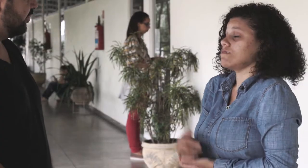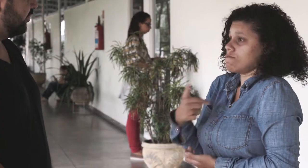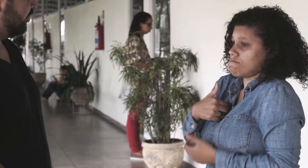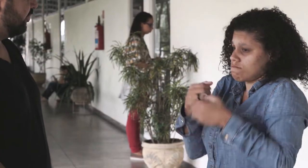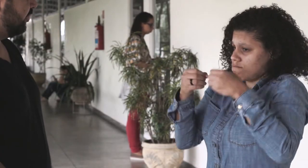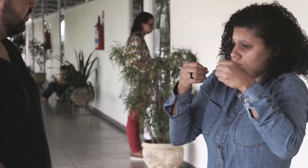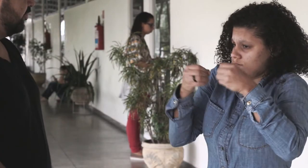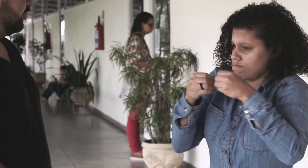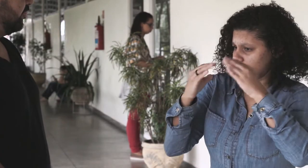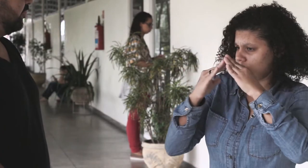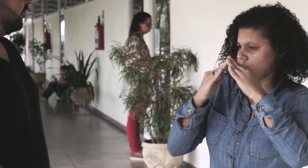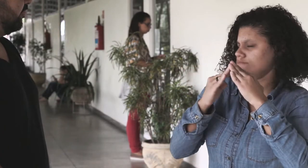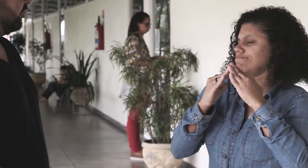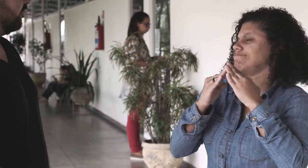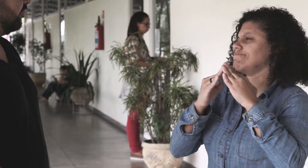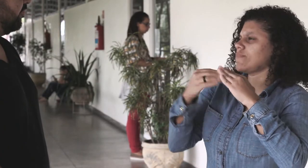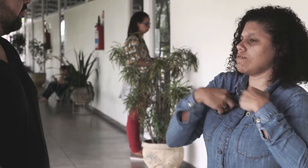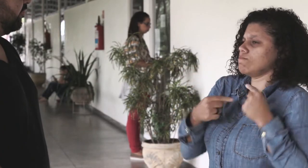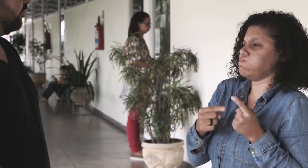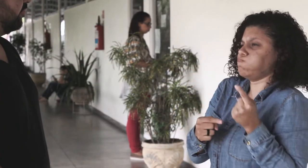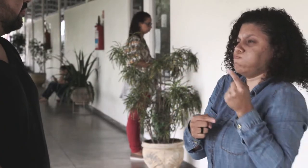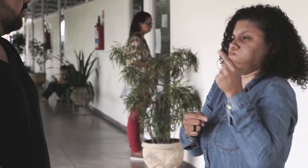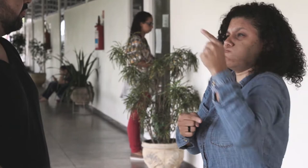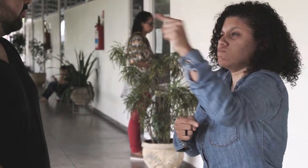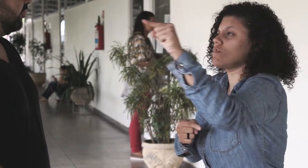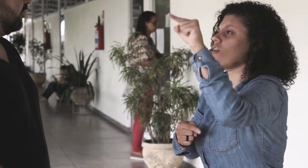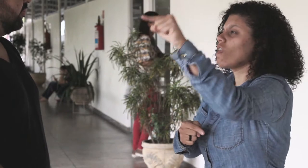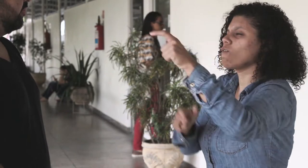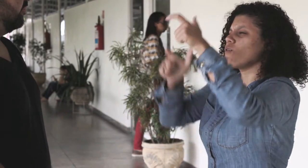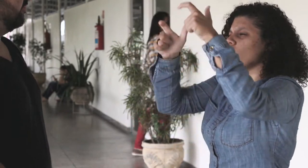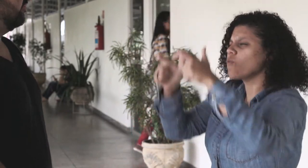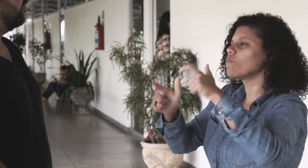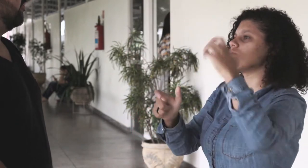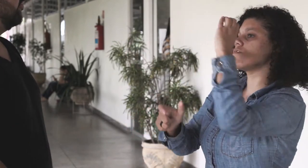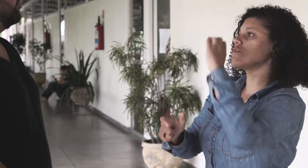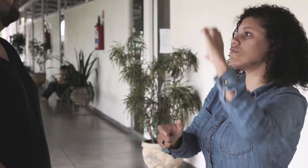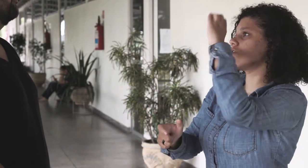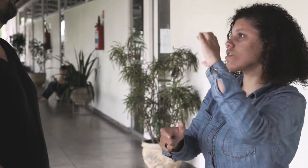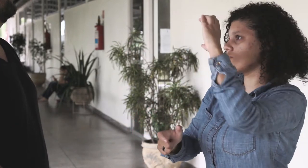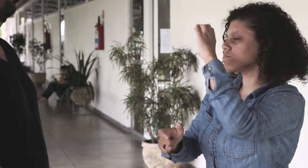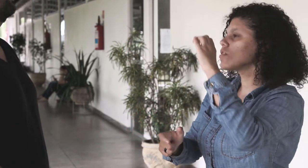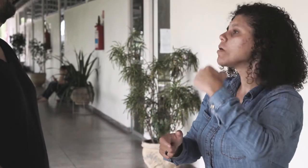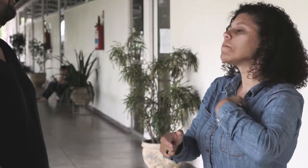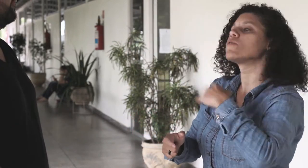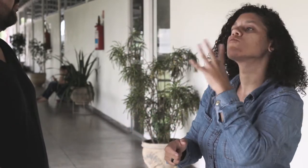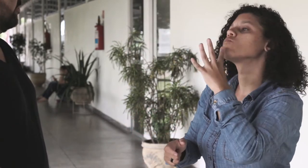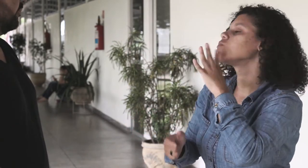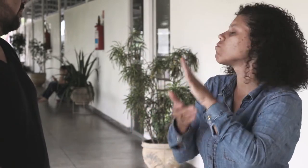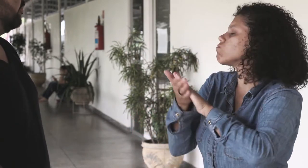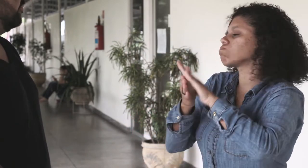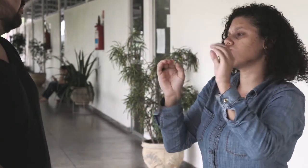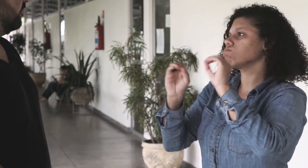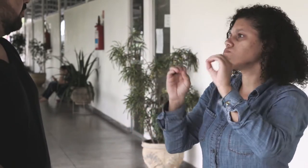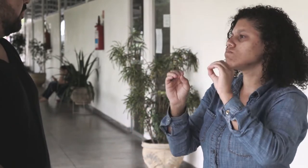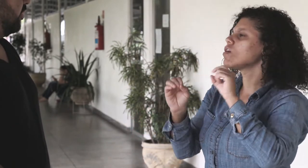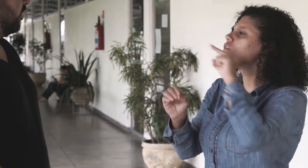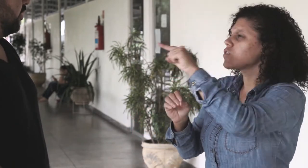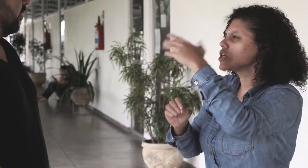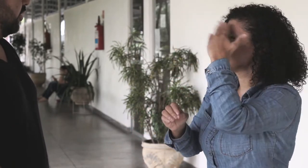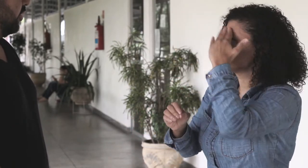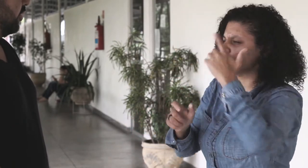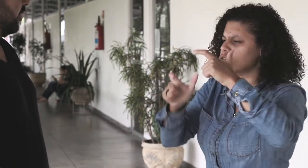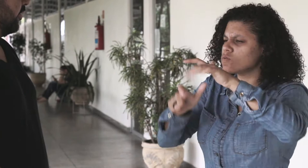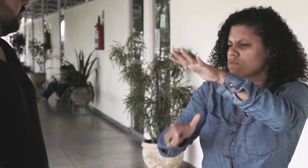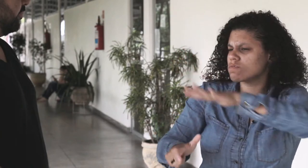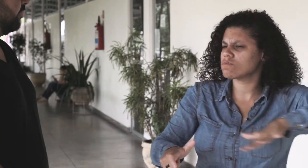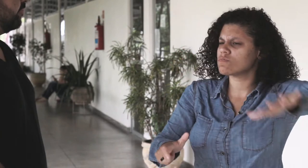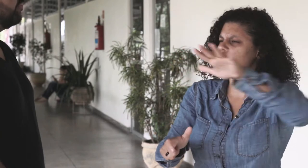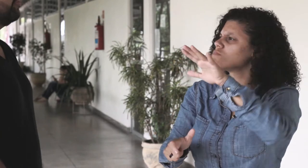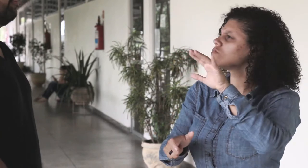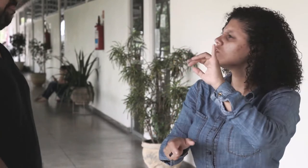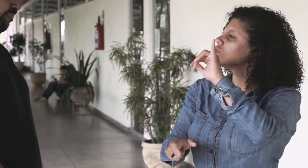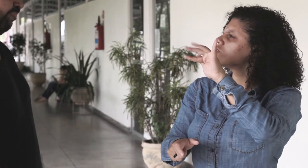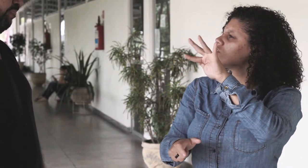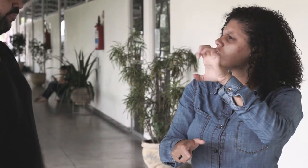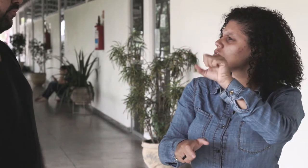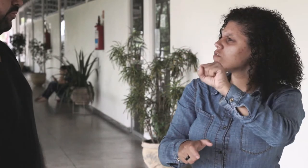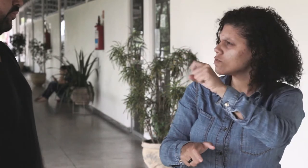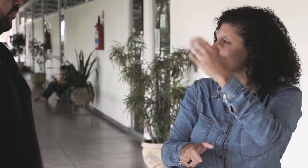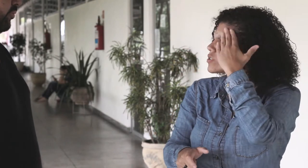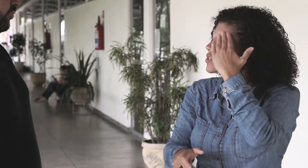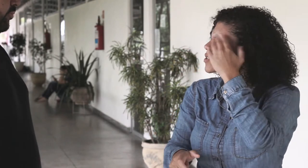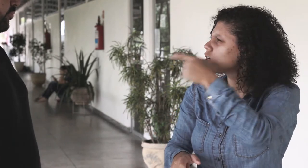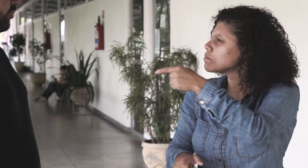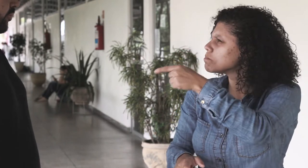Não, eu moro em Cariacica. É longe. Não conheço nada aqui. Você sabem como é a região no entorno do IFES?